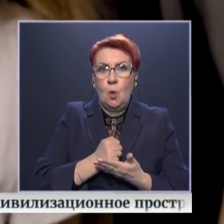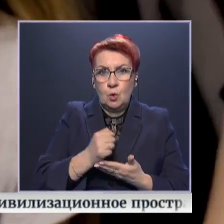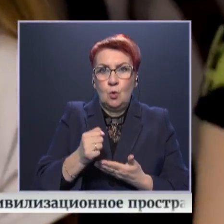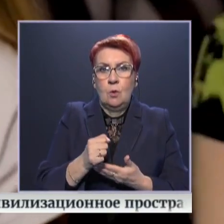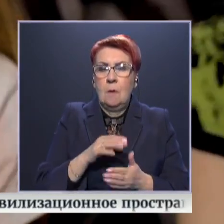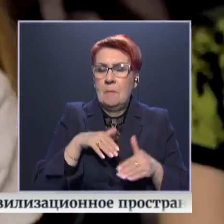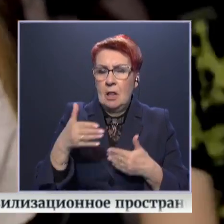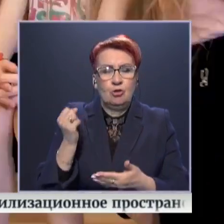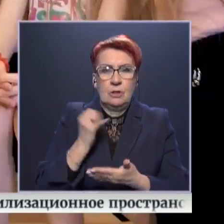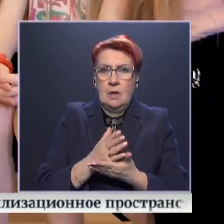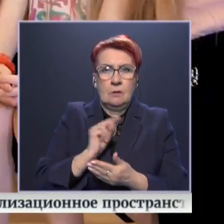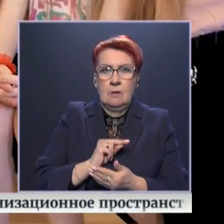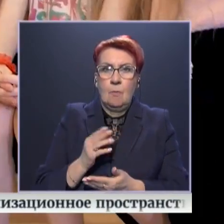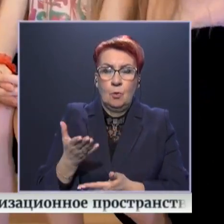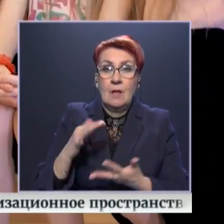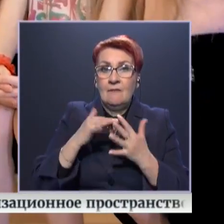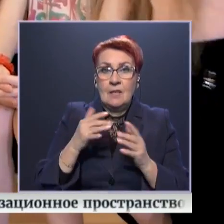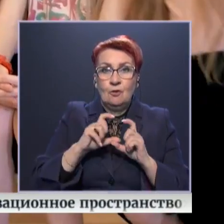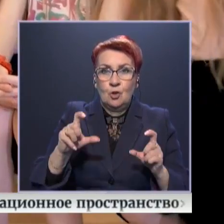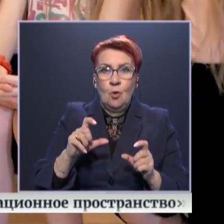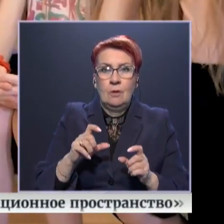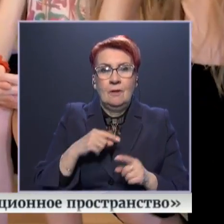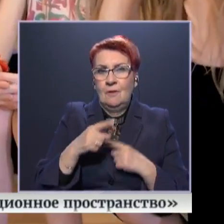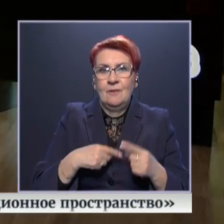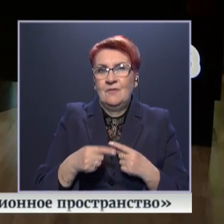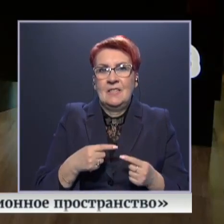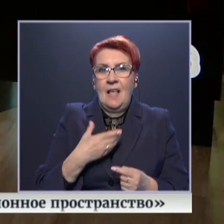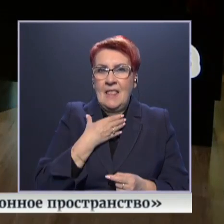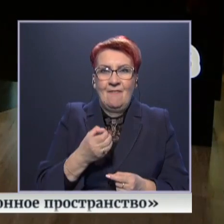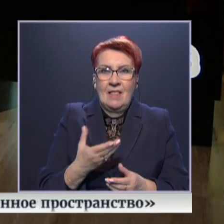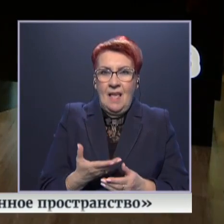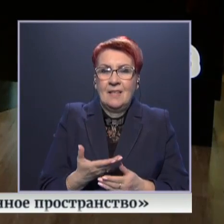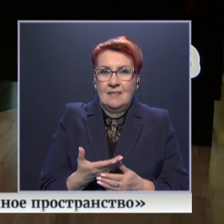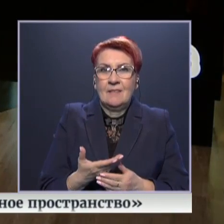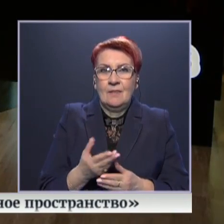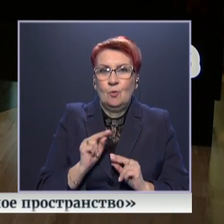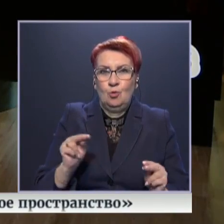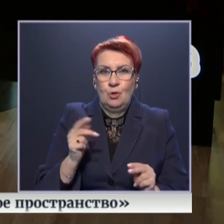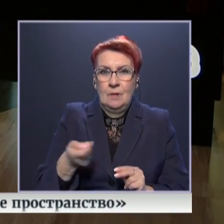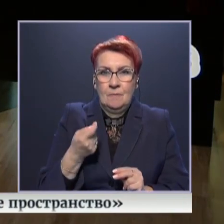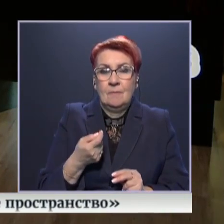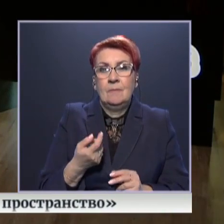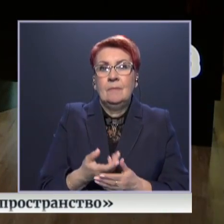сразу потому что сельских школах всегда не хватает учителей и поэтому даже и предоставили день жилье